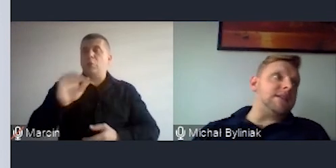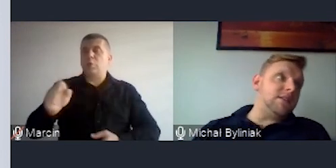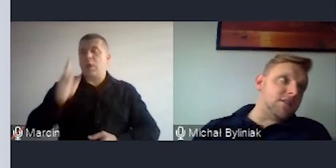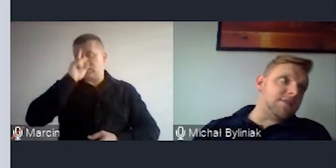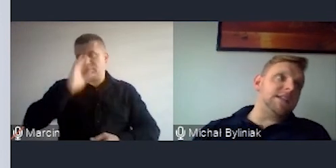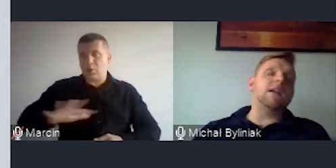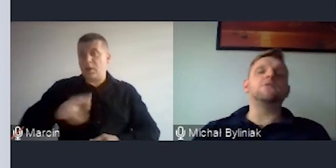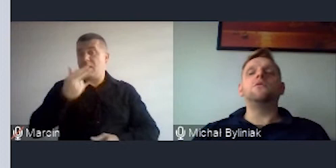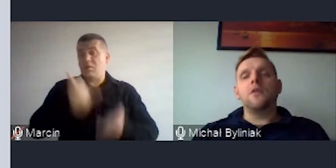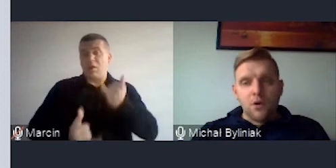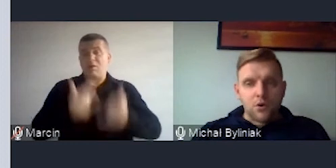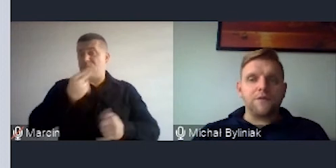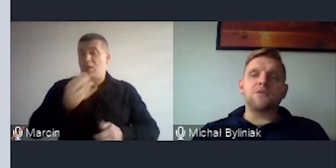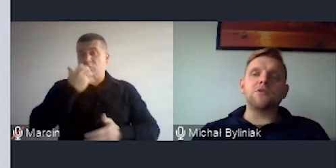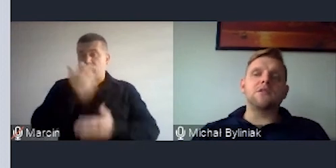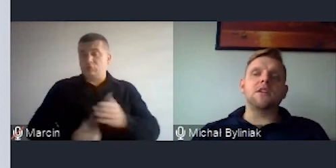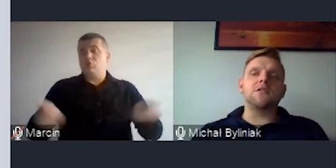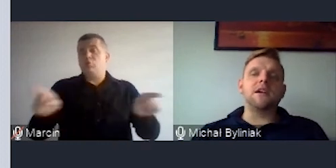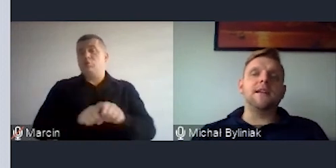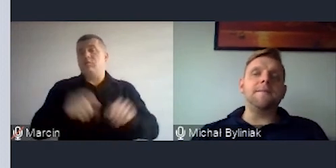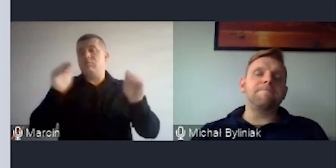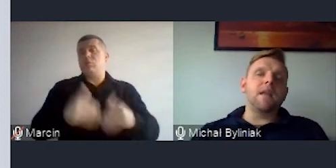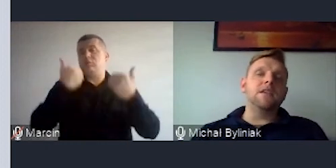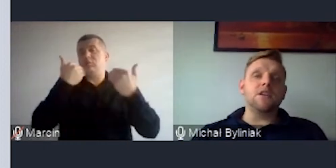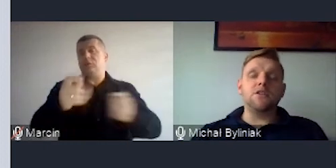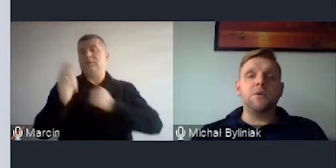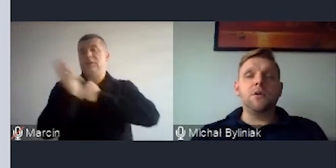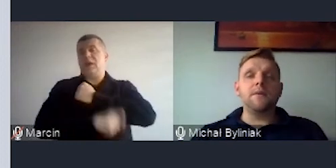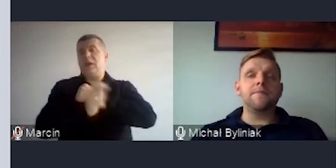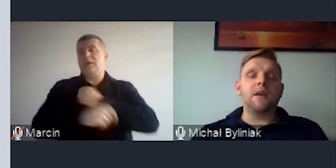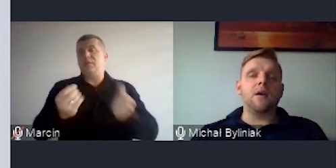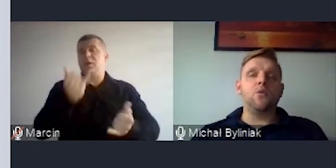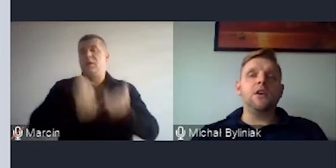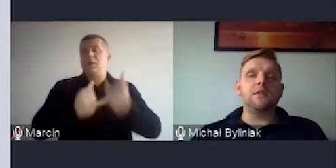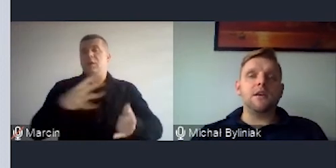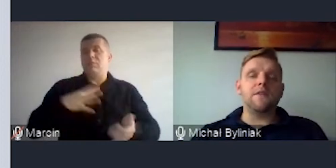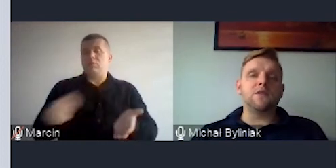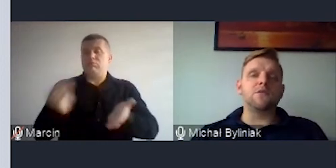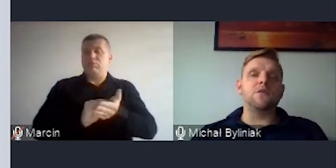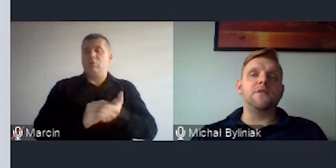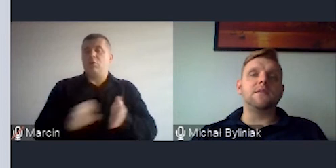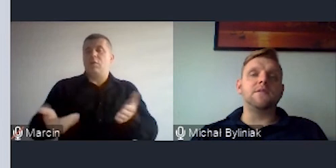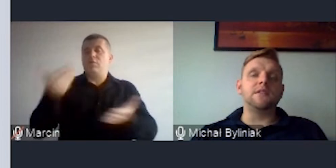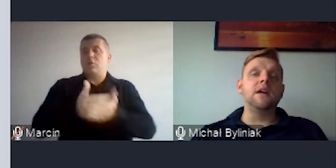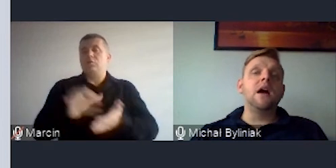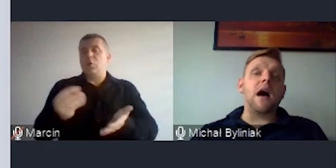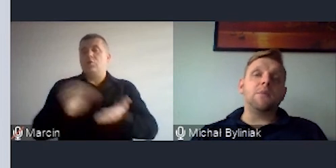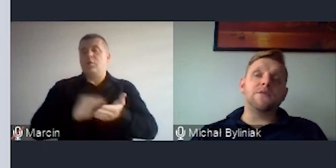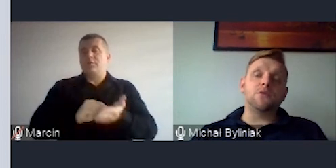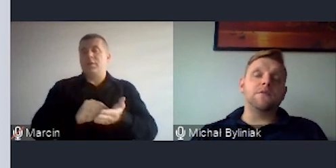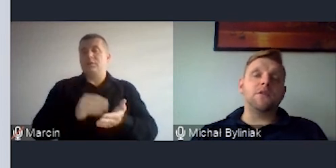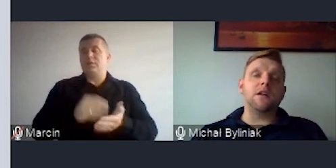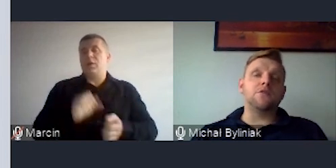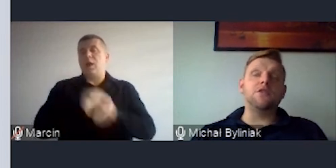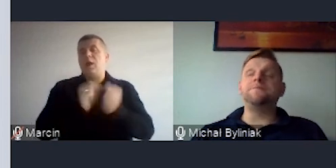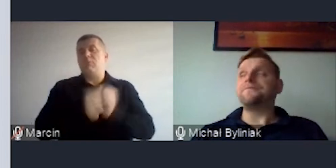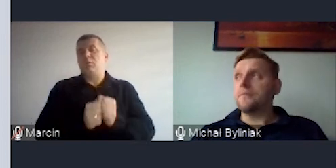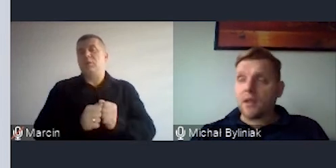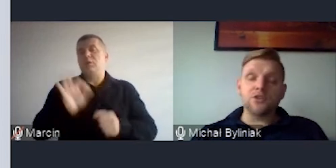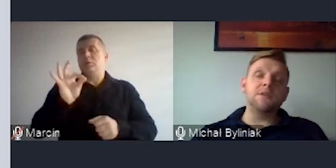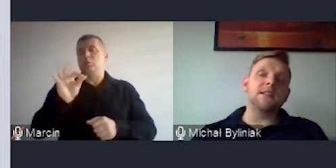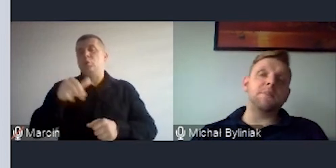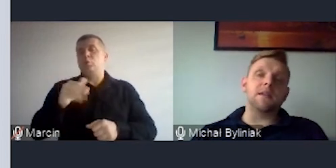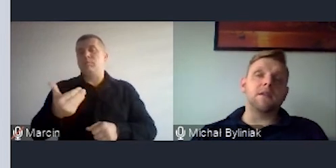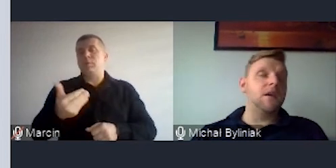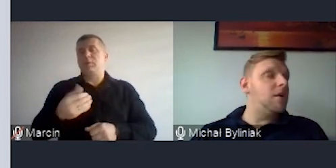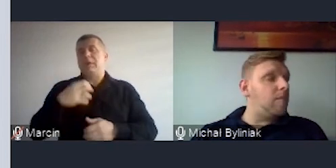Za niestosowanie klauzul również można dostać korektę, jeśli były ujęte we wniosku o dofinansowanie, albo w studium wykonalności czy biznes planie.